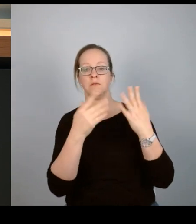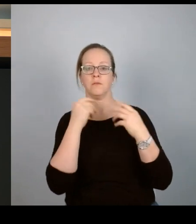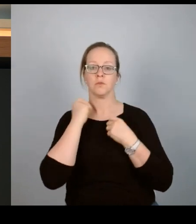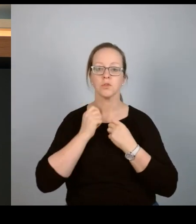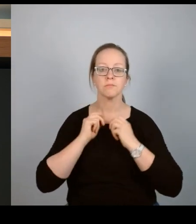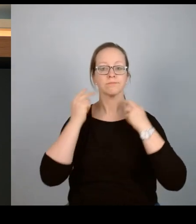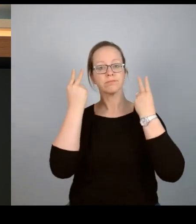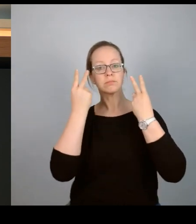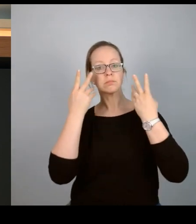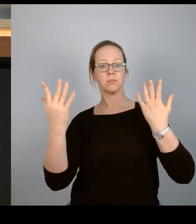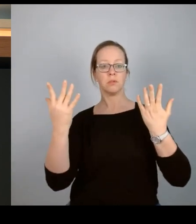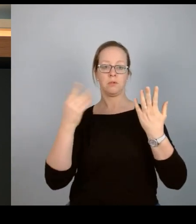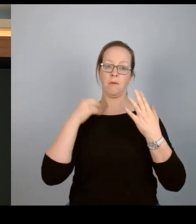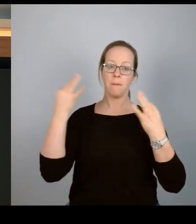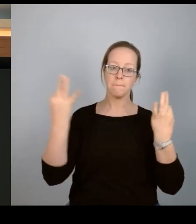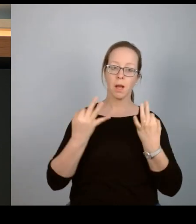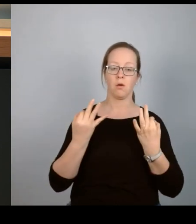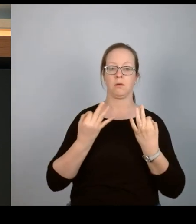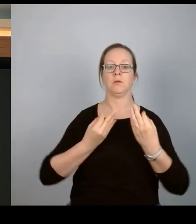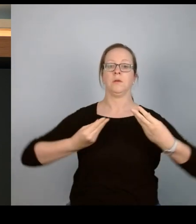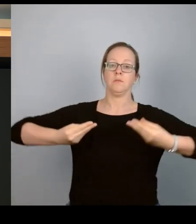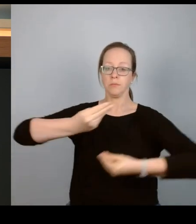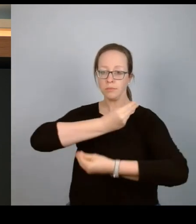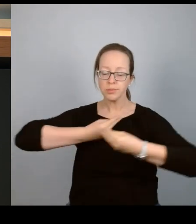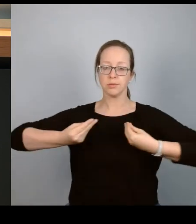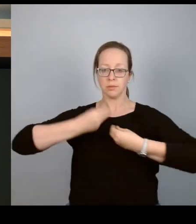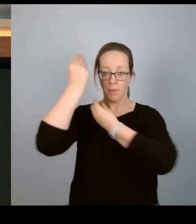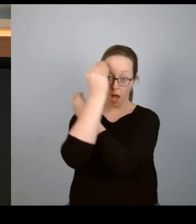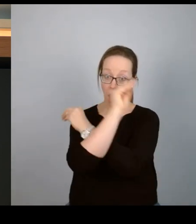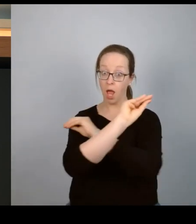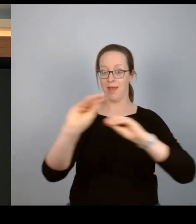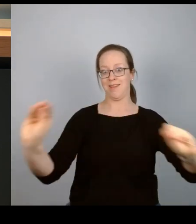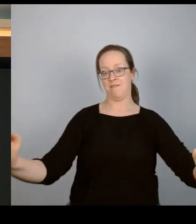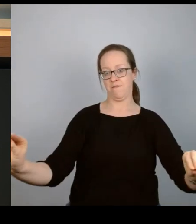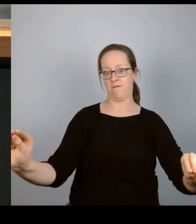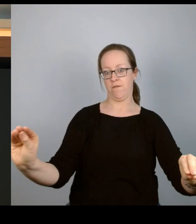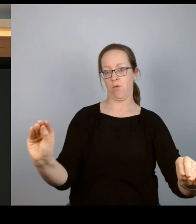Transparenz-Gesetz unmittelbar nach der möglichen Wiederholungswahl zur Beschlussfassung einbringen.